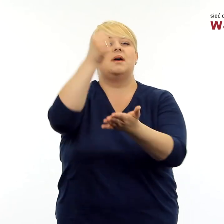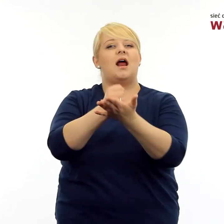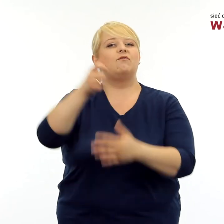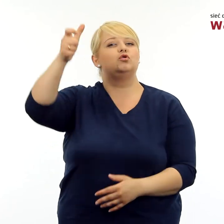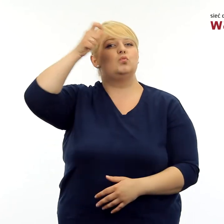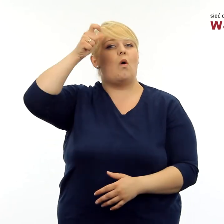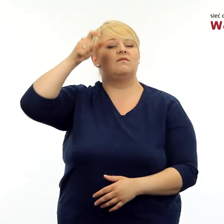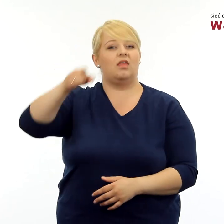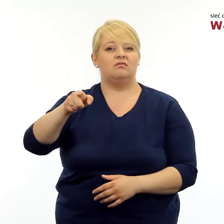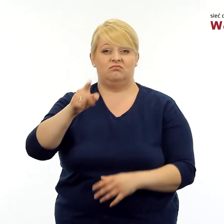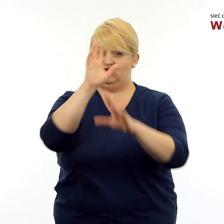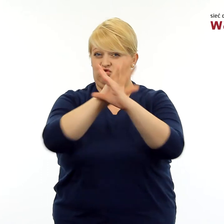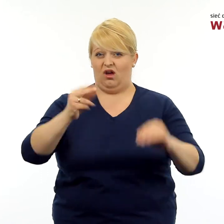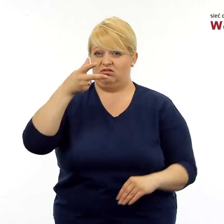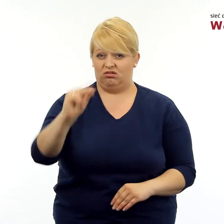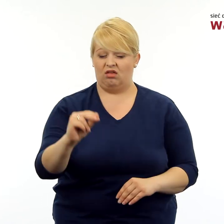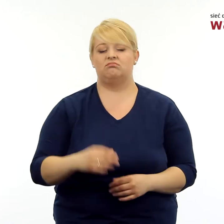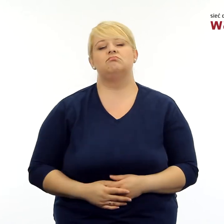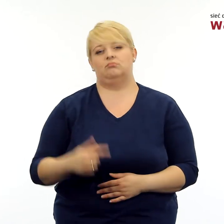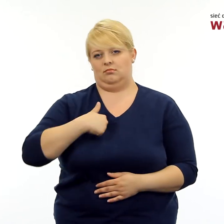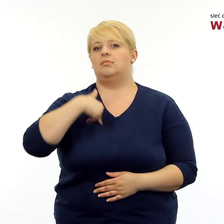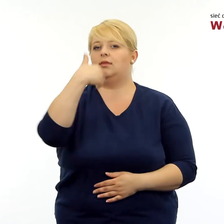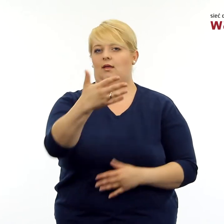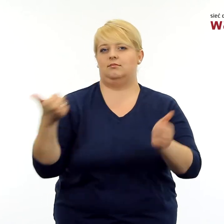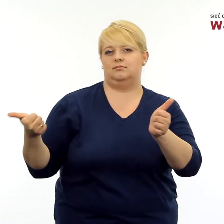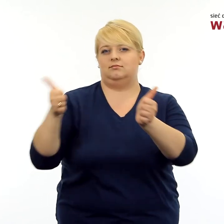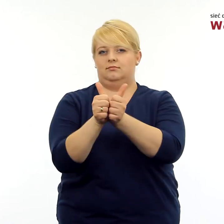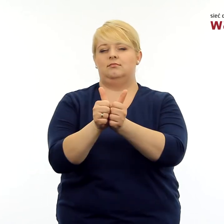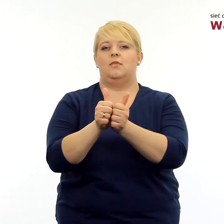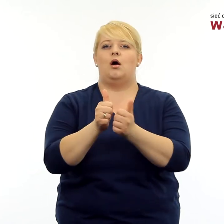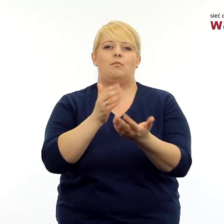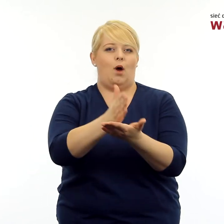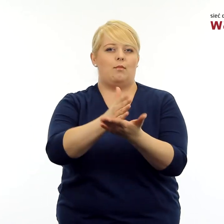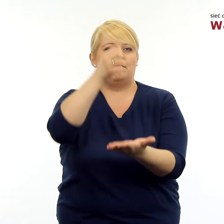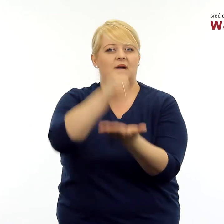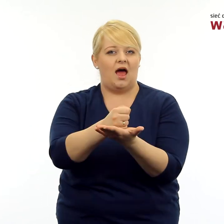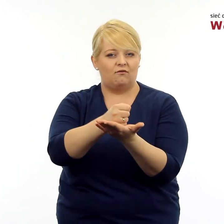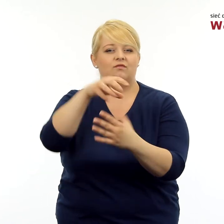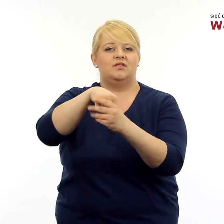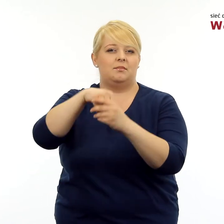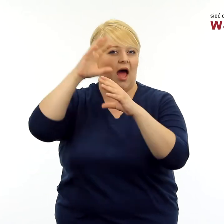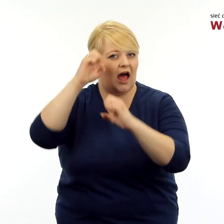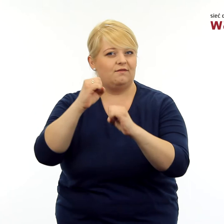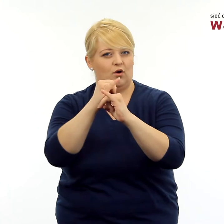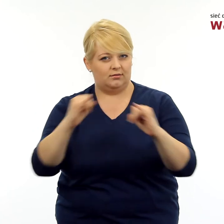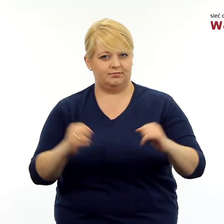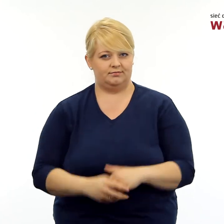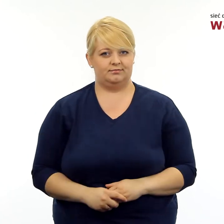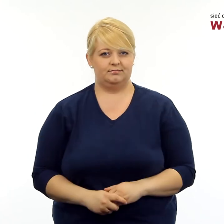W sytuacjach, gdy urzędy nie szanują praw obywateli, udzielamy pomocy prawnej.